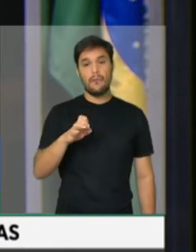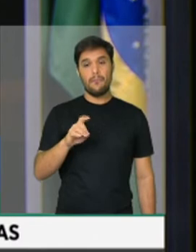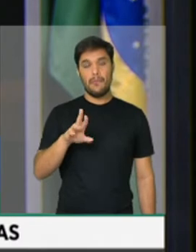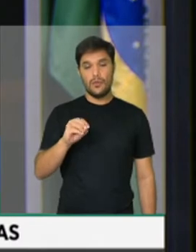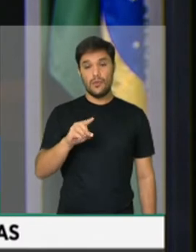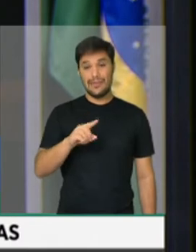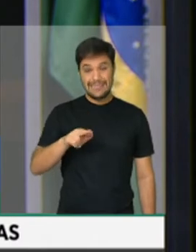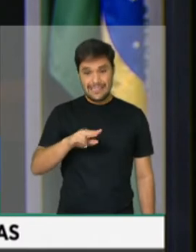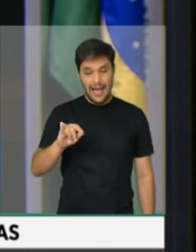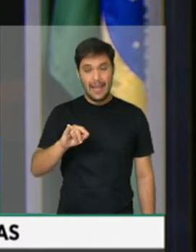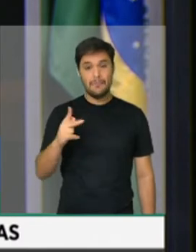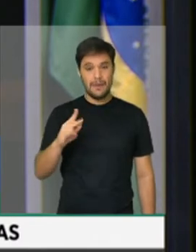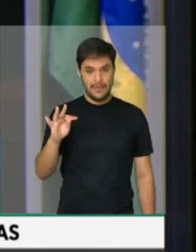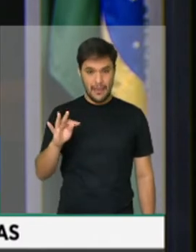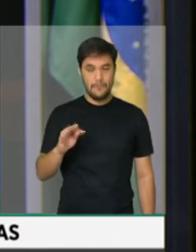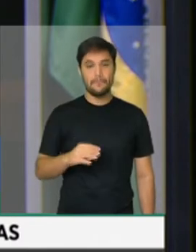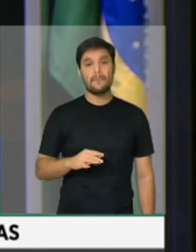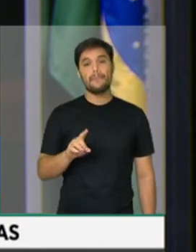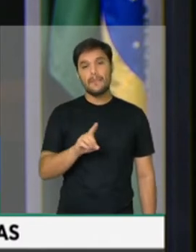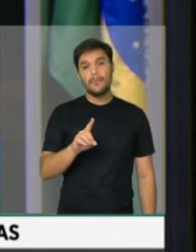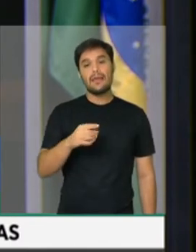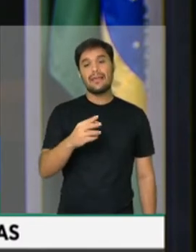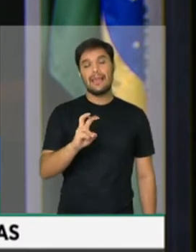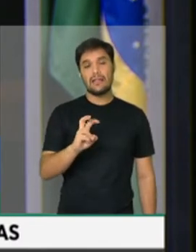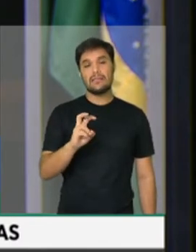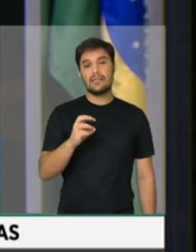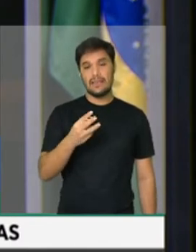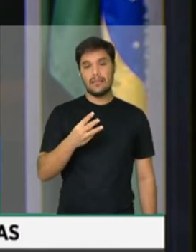DO PSOL DO RIO DE JANEIRO, DEPUTADO PADRE JOÃO DO PT DE MINAS GERAIS, DEPUTADO DAVI